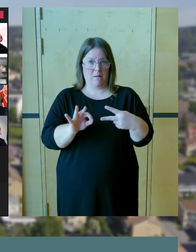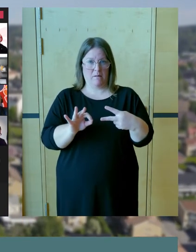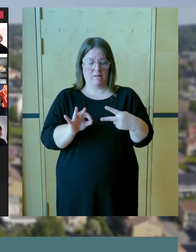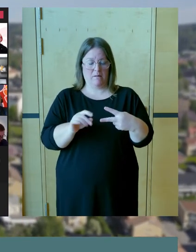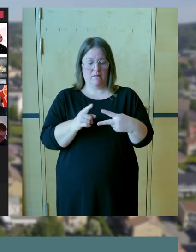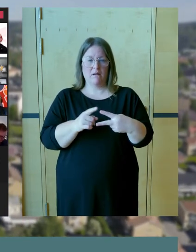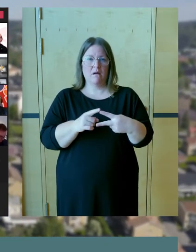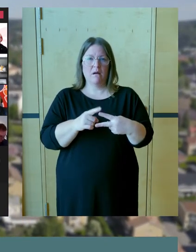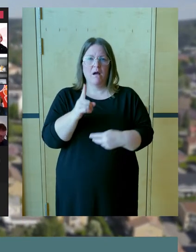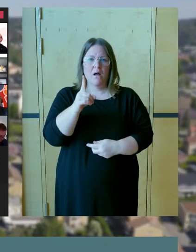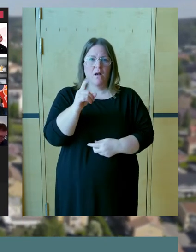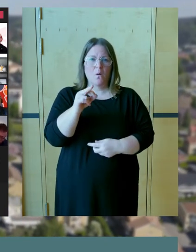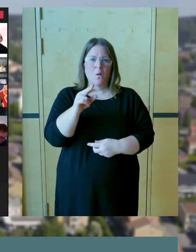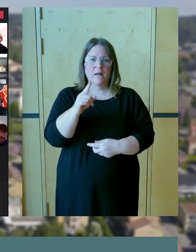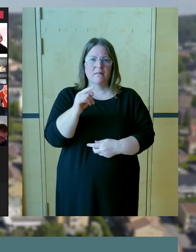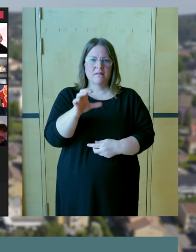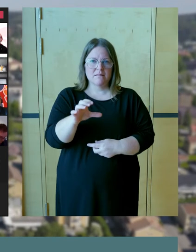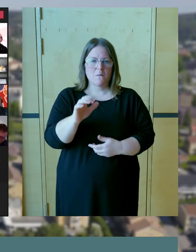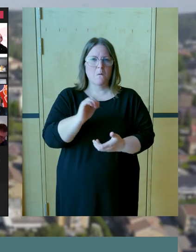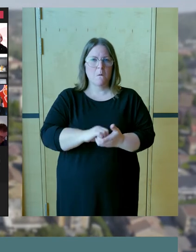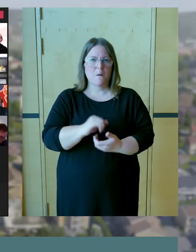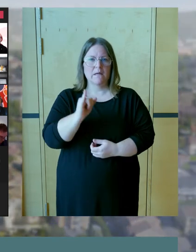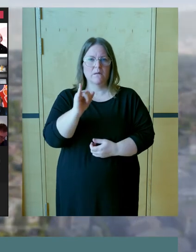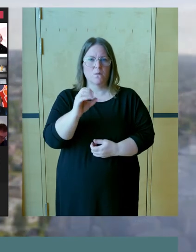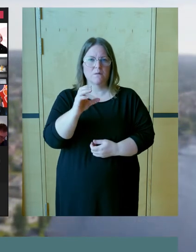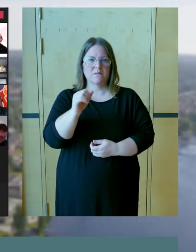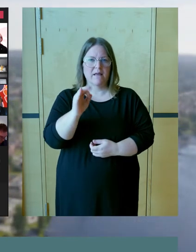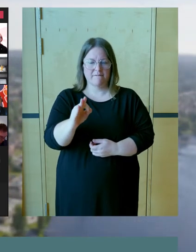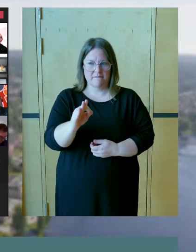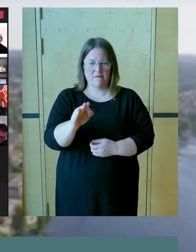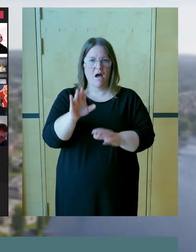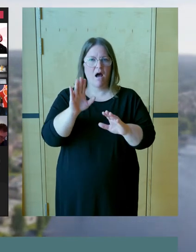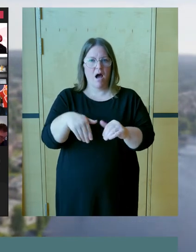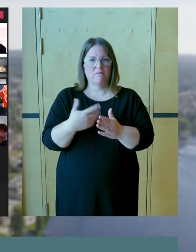Åke Josef w och Bert ordet och ingen av dem har varit att svara på mina frågor